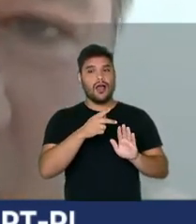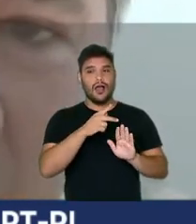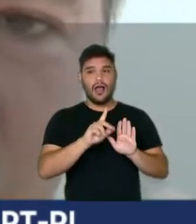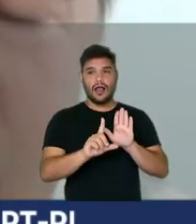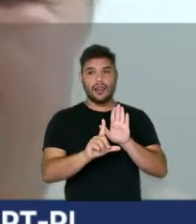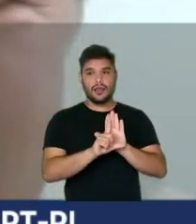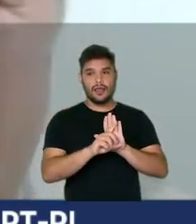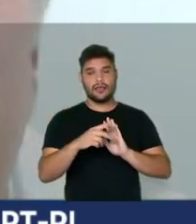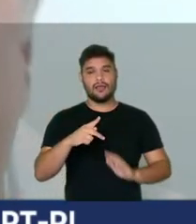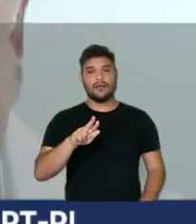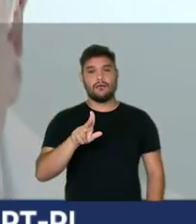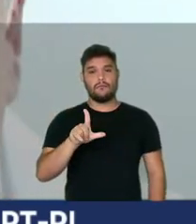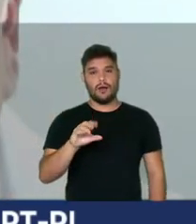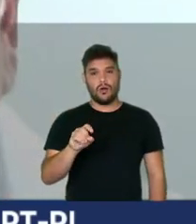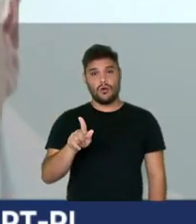TÁ , EU QUERO CELEBRAR A DECISÃO QUE ESSA CASA TOMOU